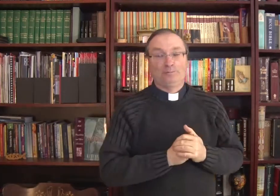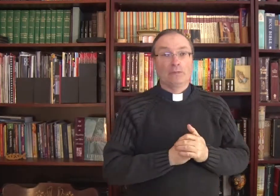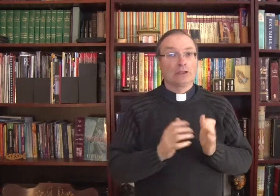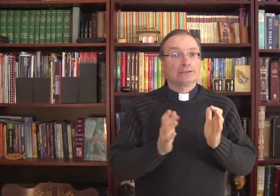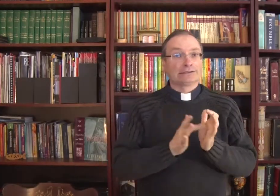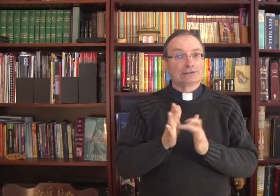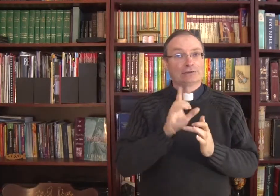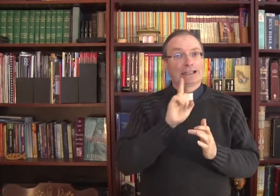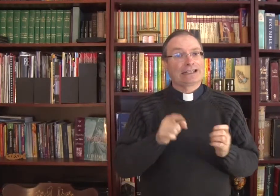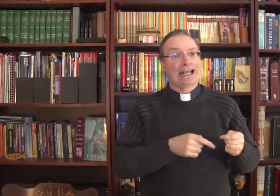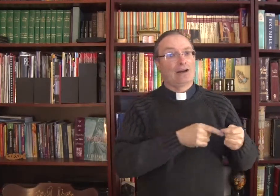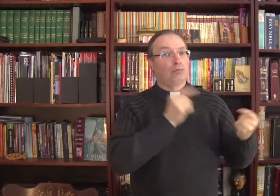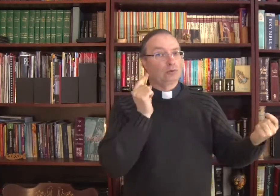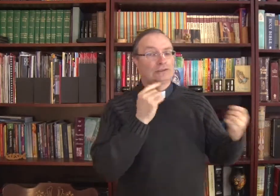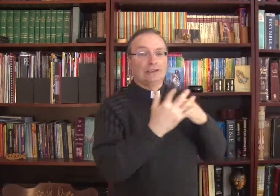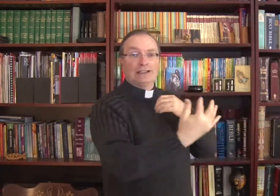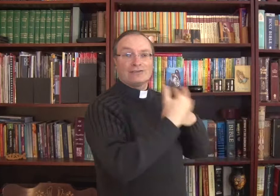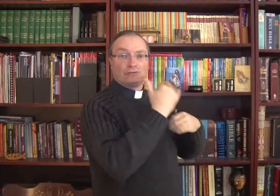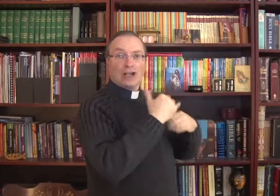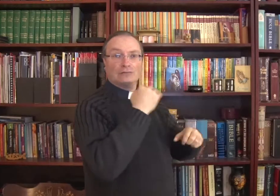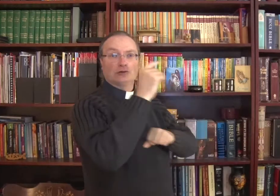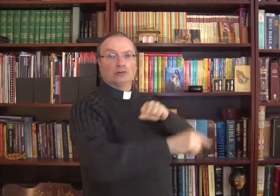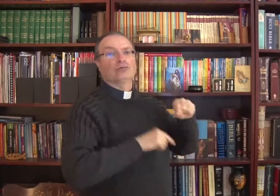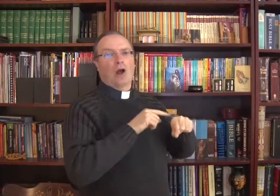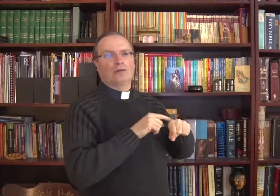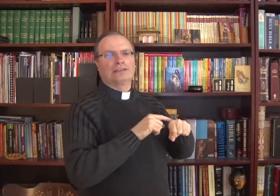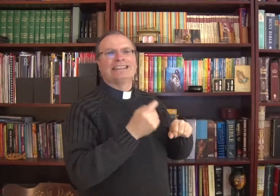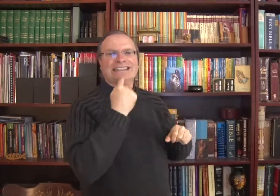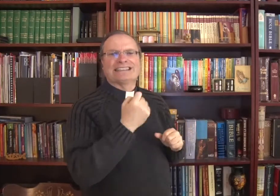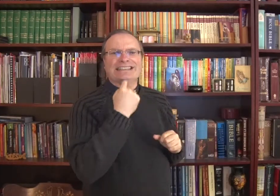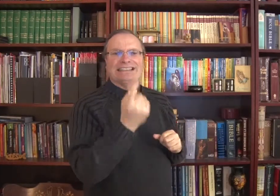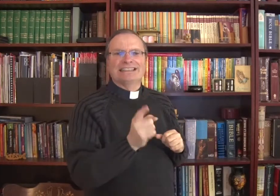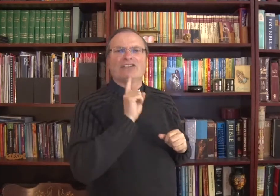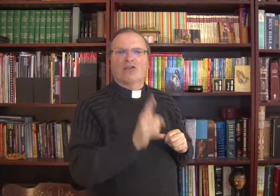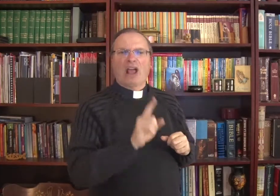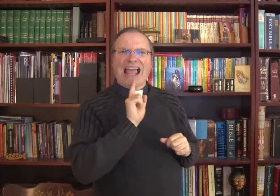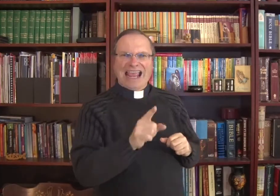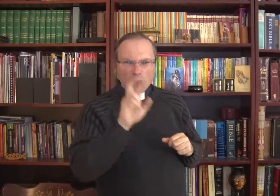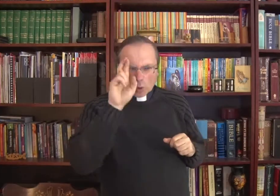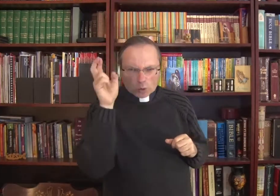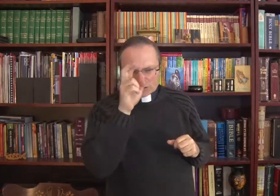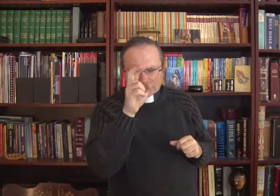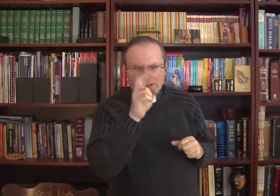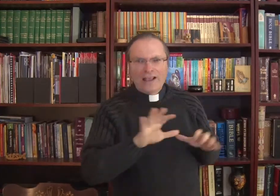Jésus est à l’opposé de l’influence du monde qui dit qu’il faut être rusé,